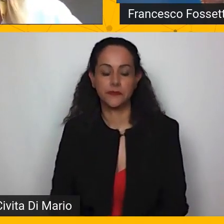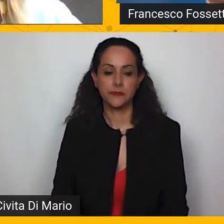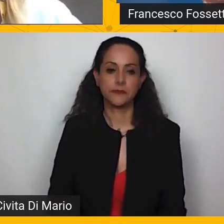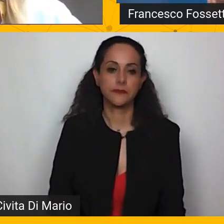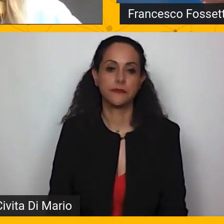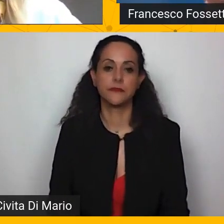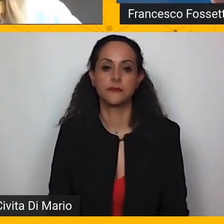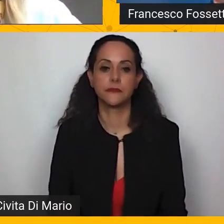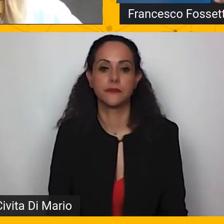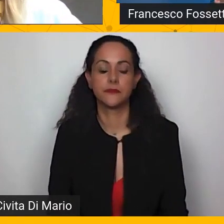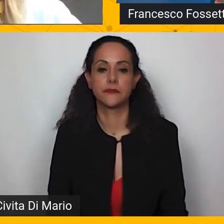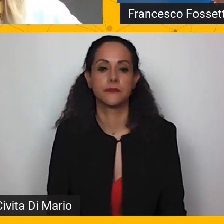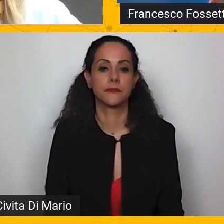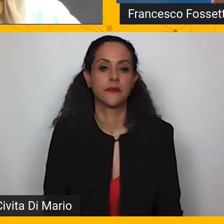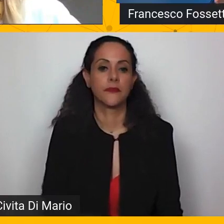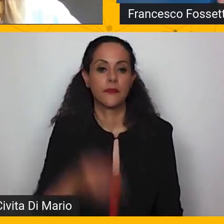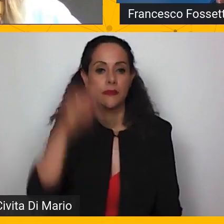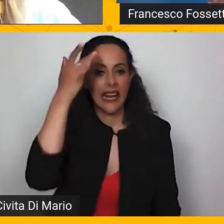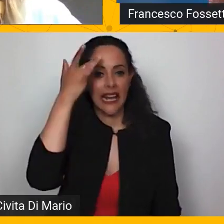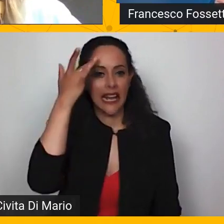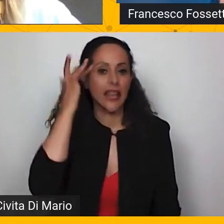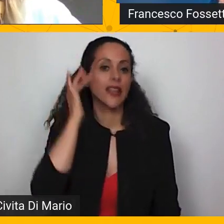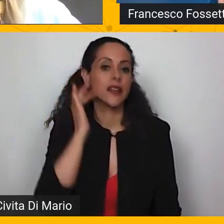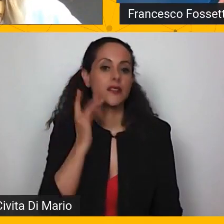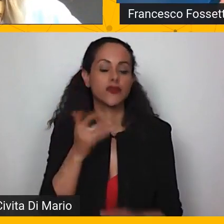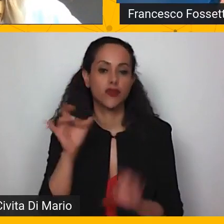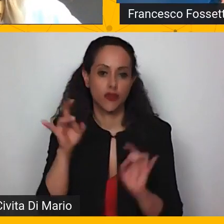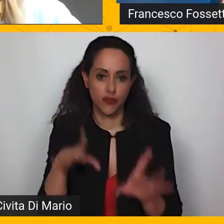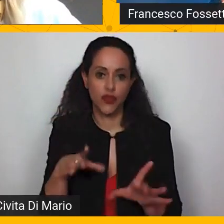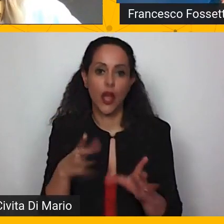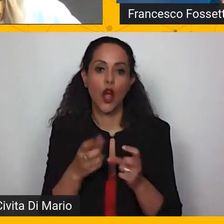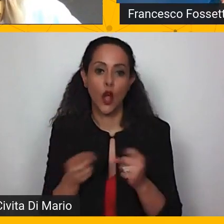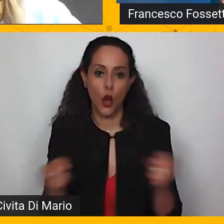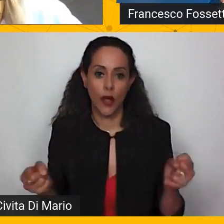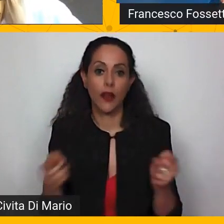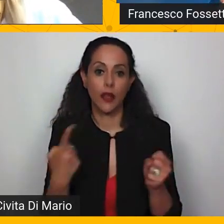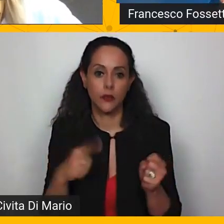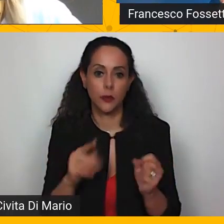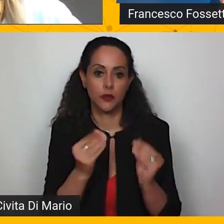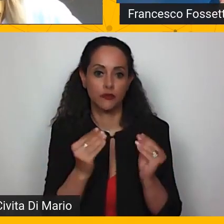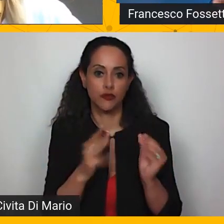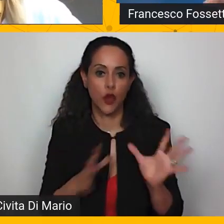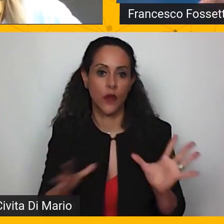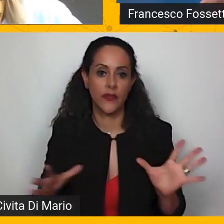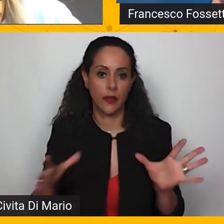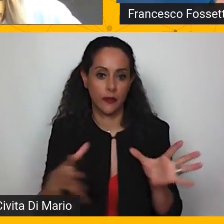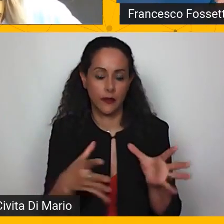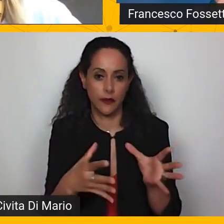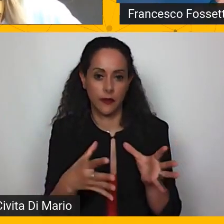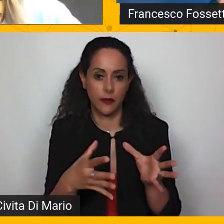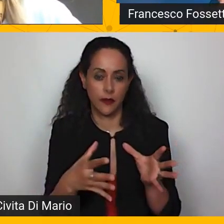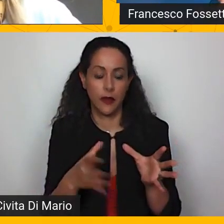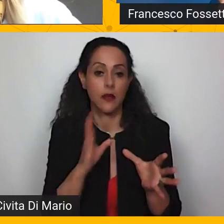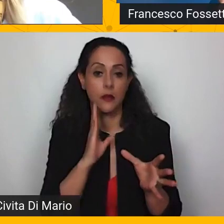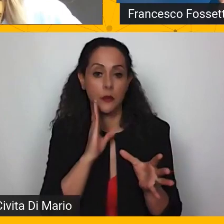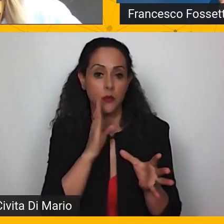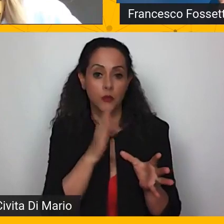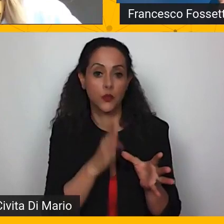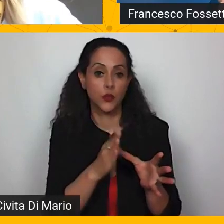mhm dicevo il rischio c'è ed è concreto soprattutto nei più